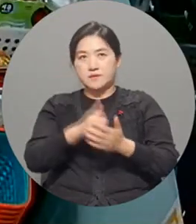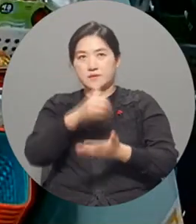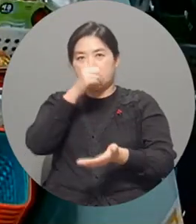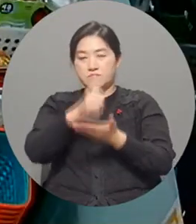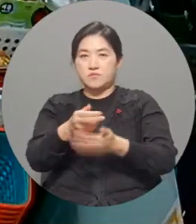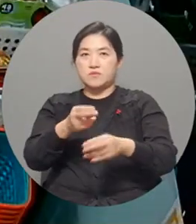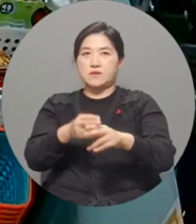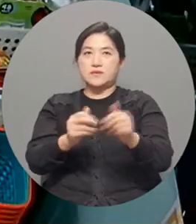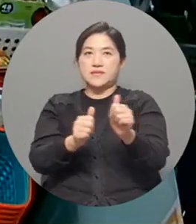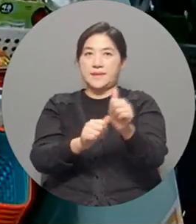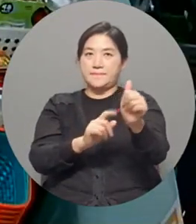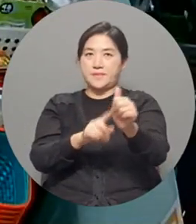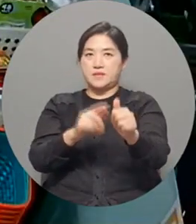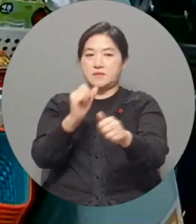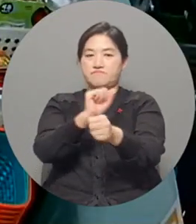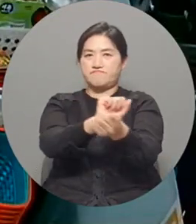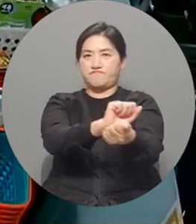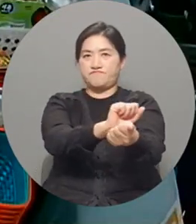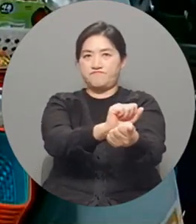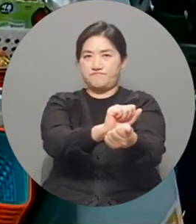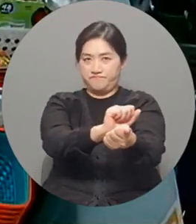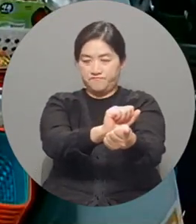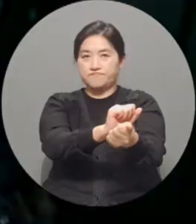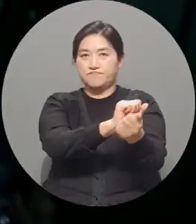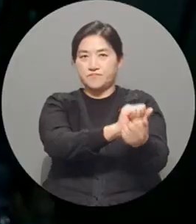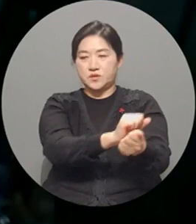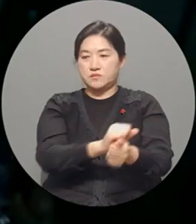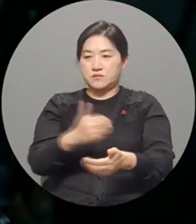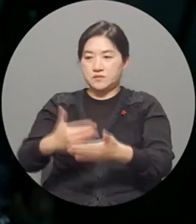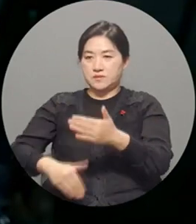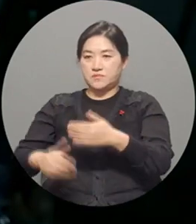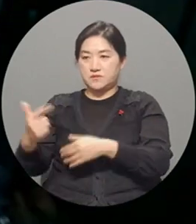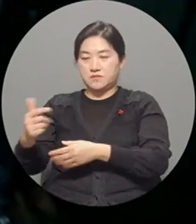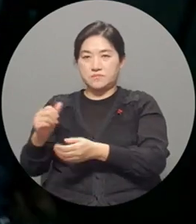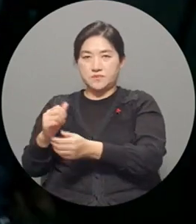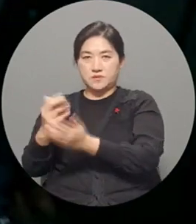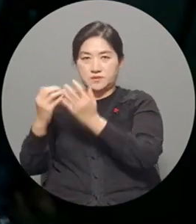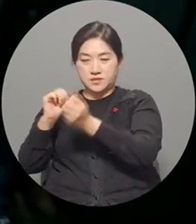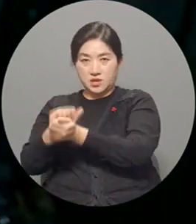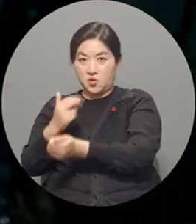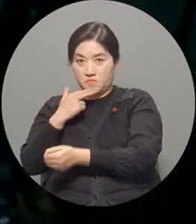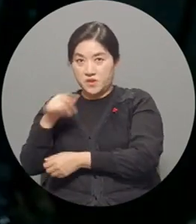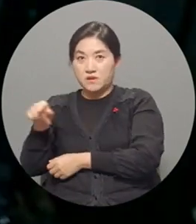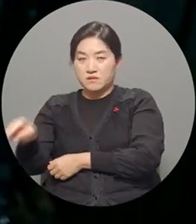(기자) 경찰은 범행을 주도한 남학생 1명을 구속해 불구속 상태인 6명과 함께